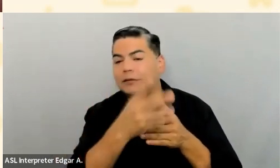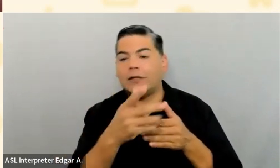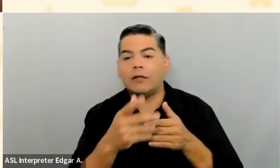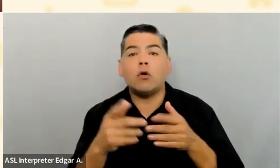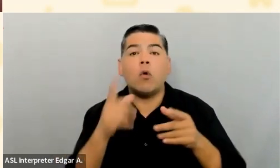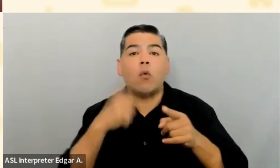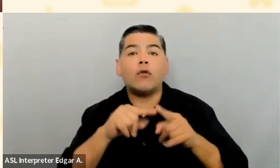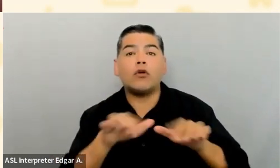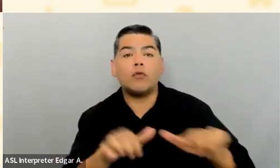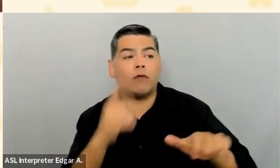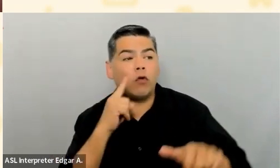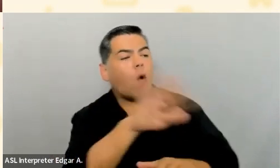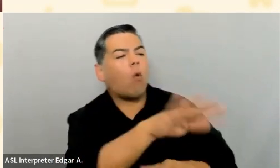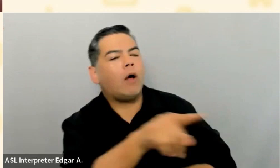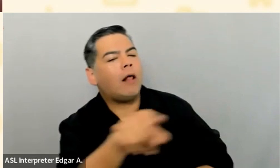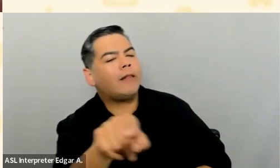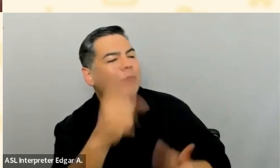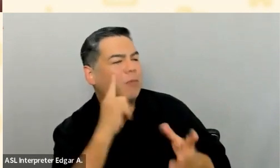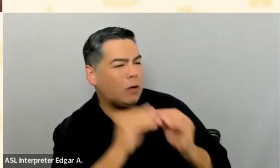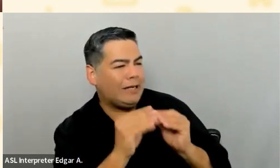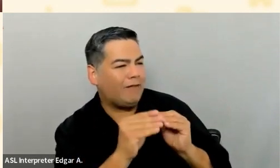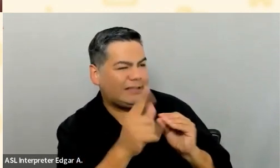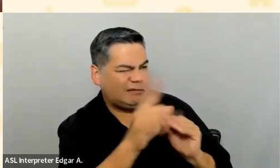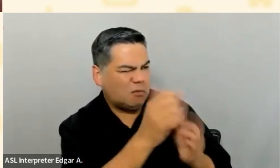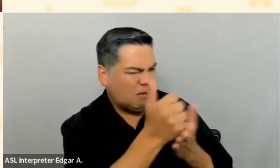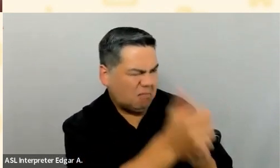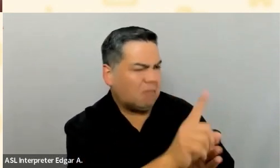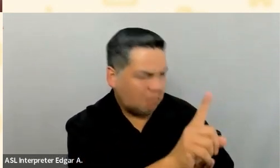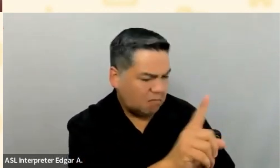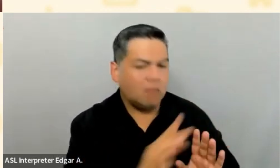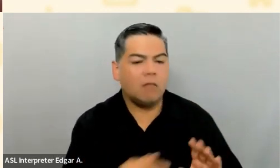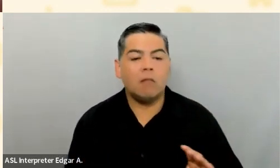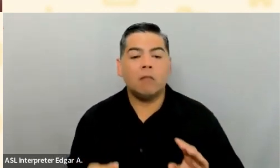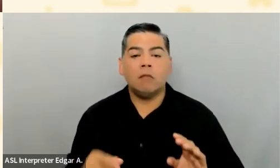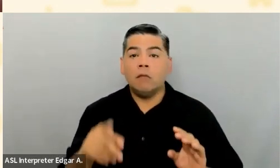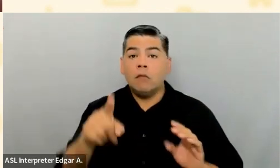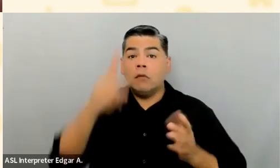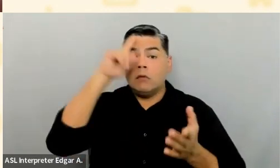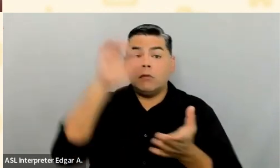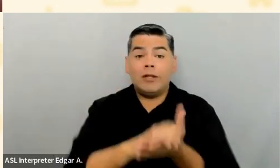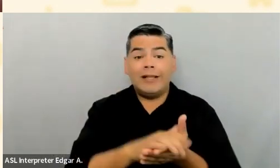¿O resaltan lo que podría necesitar reparación y te ayudan? ¿Y crees en los que dicen que hacen el trabajo por ti?